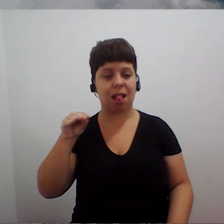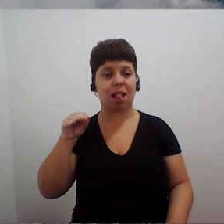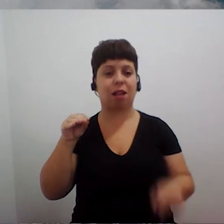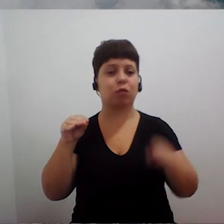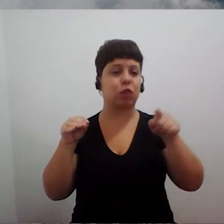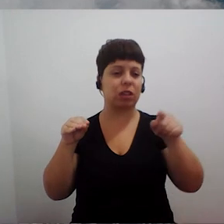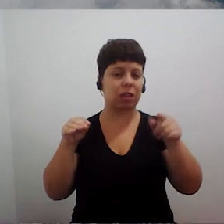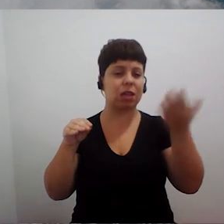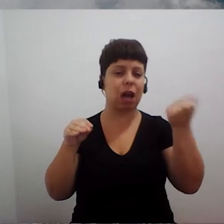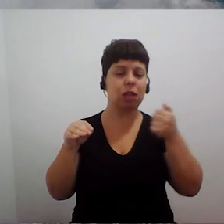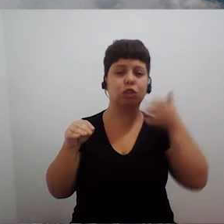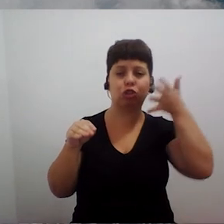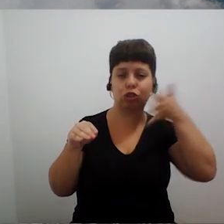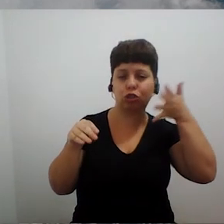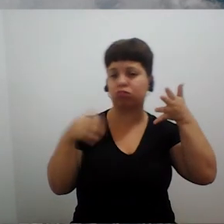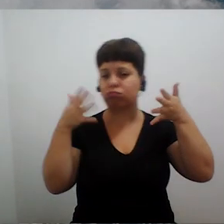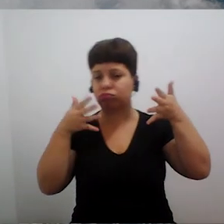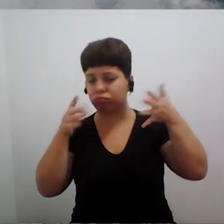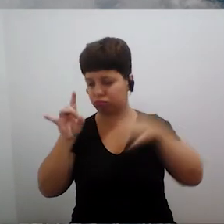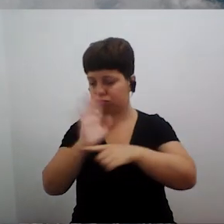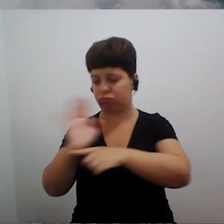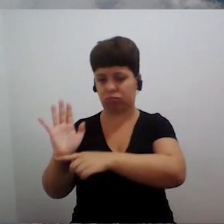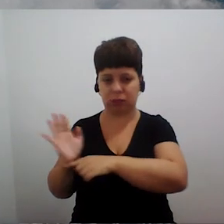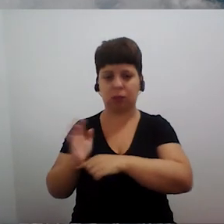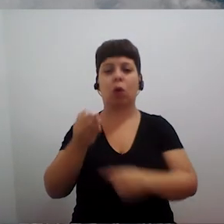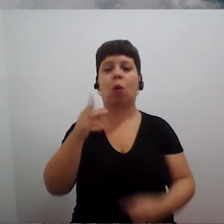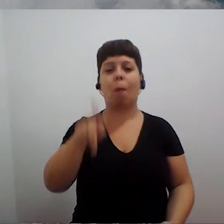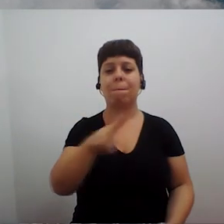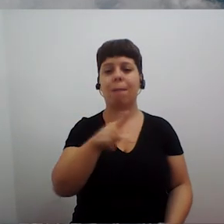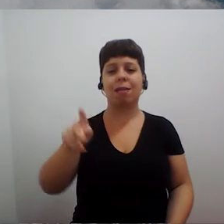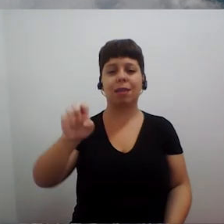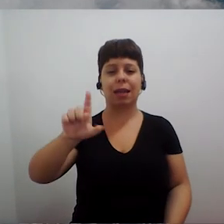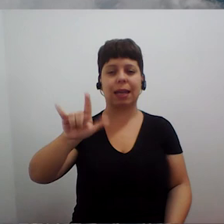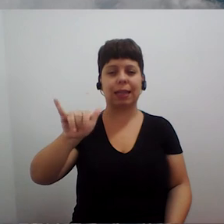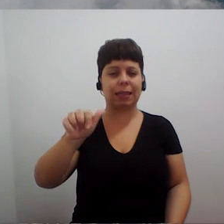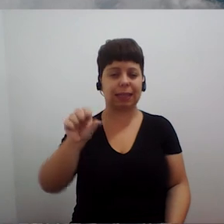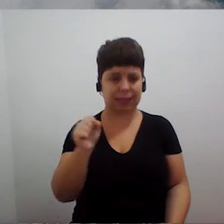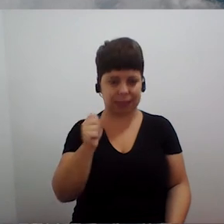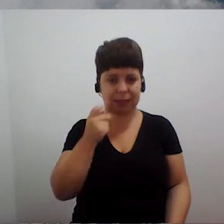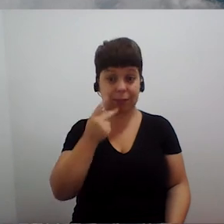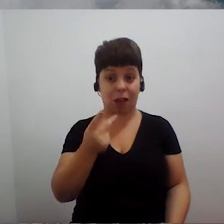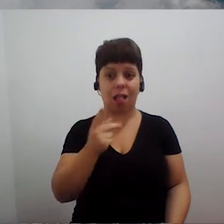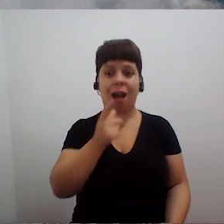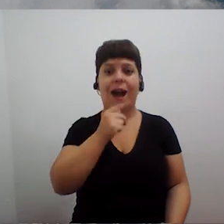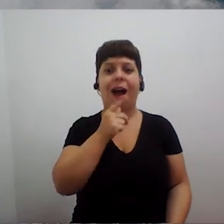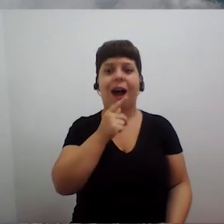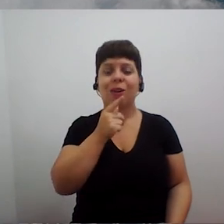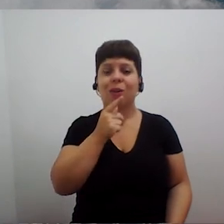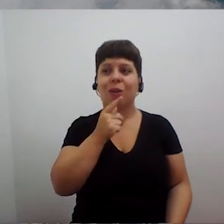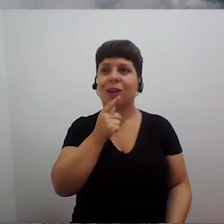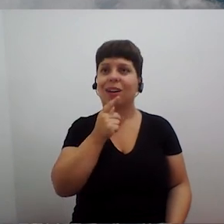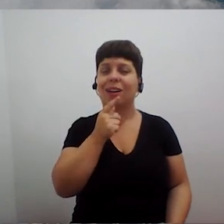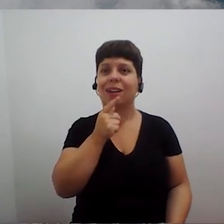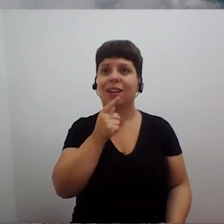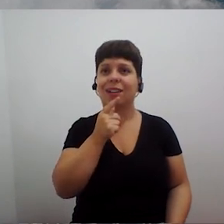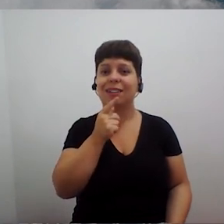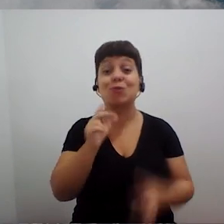que vocês fizeram anteriormente é como o Padre Elias mencionou, a água nos une não nos separa